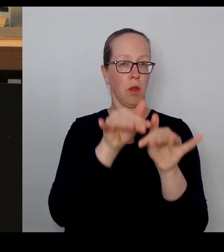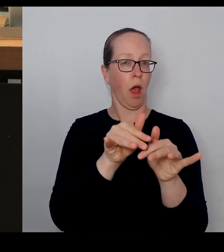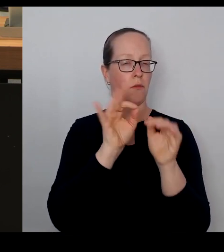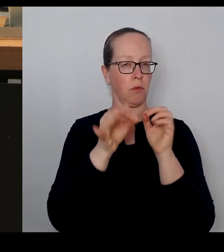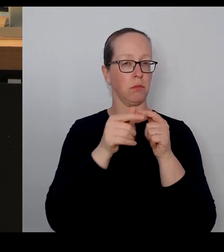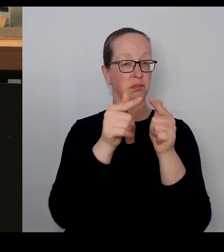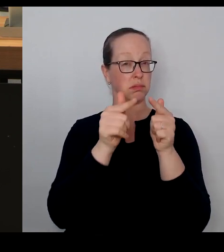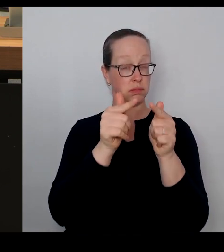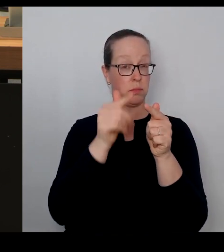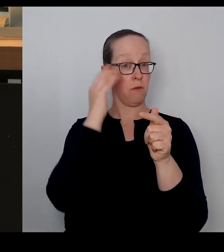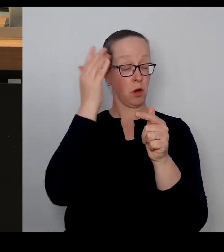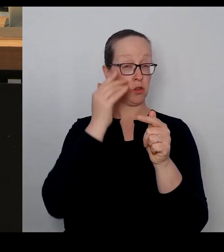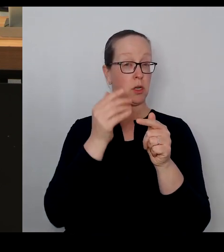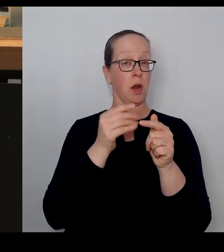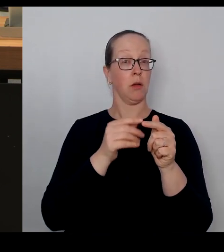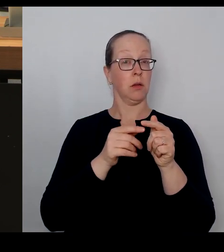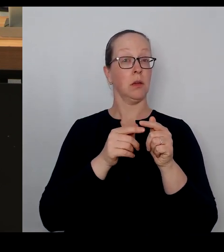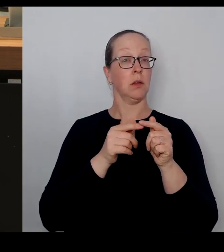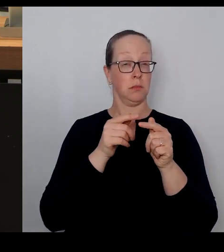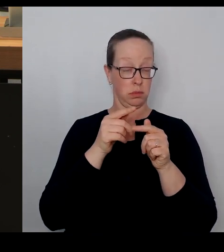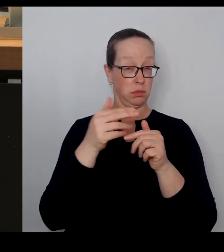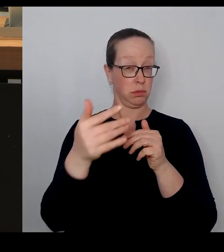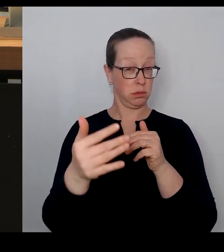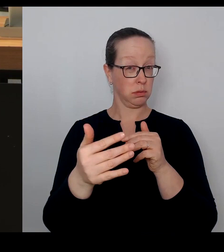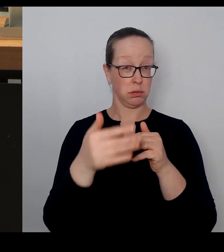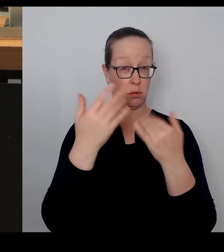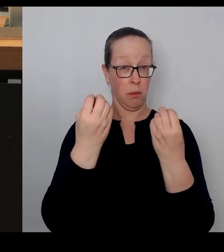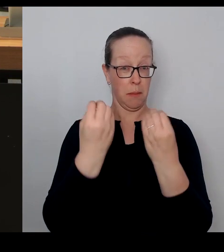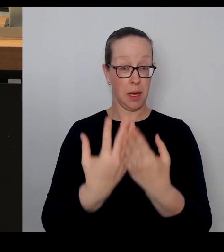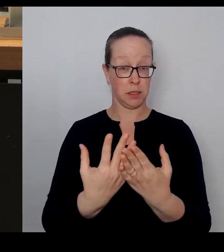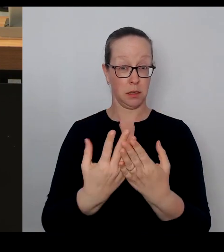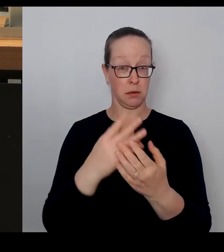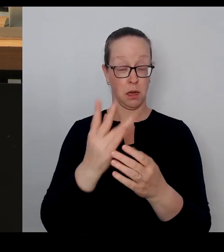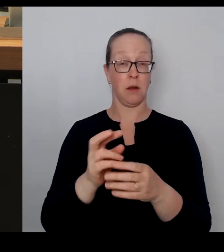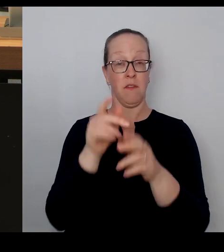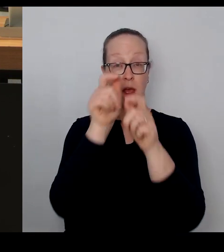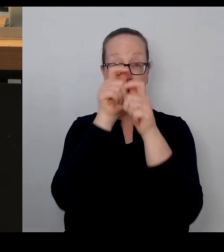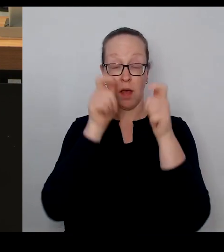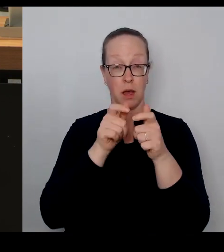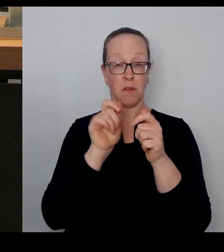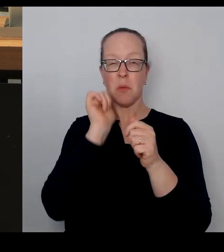Hut nehmen. Die Situation ist nicht lustig und die Fahrgäste und die Beschäftigten